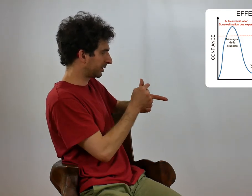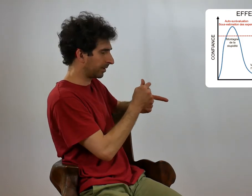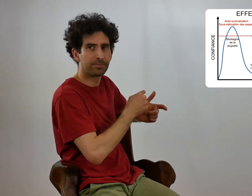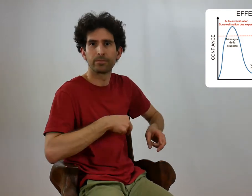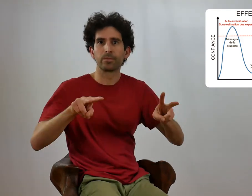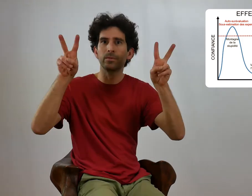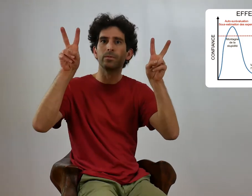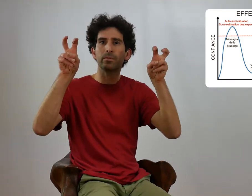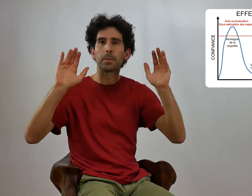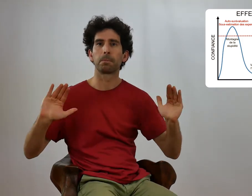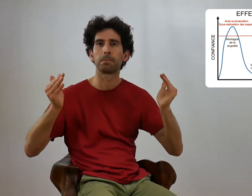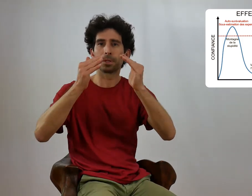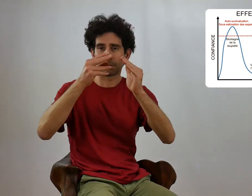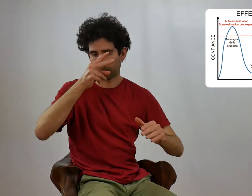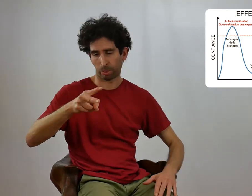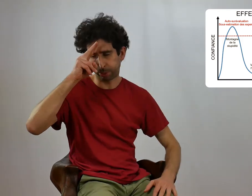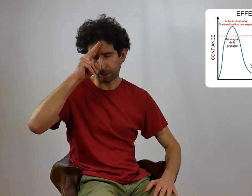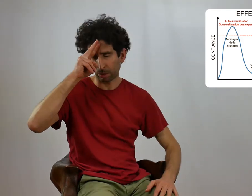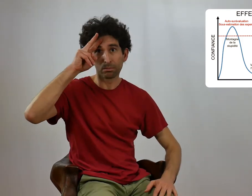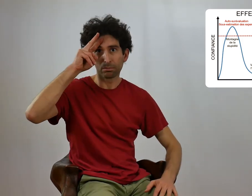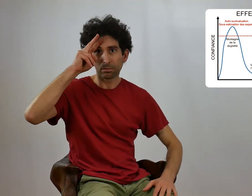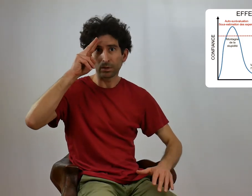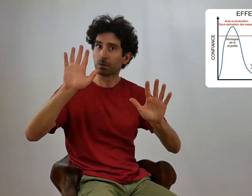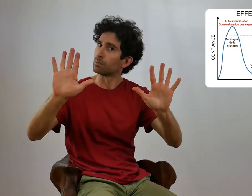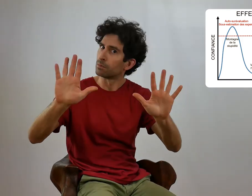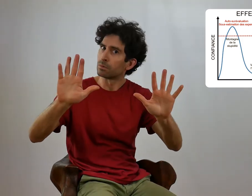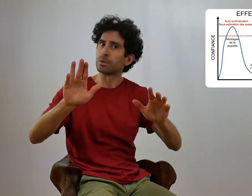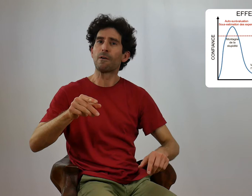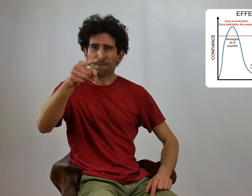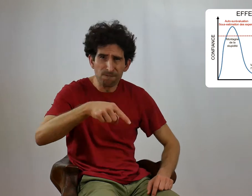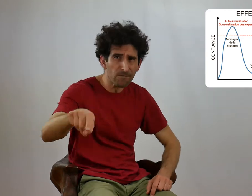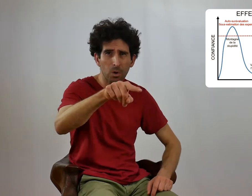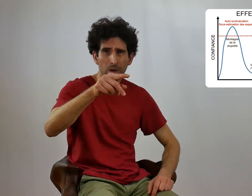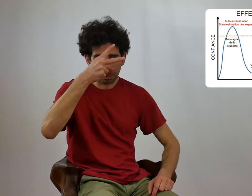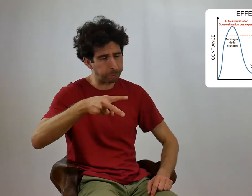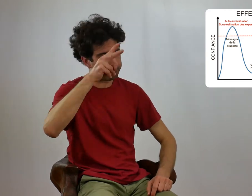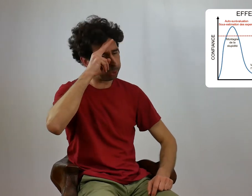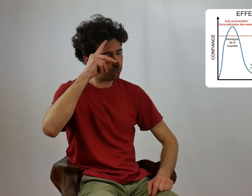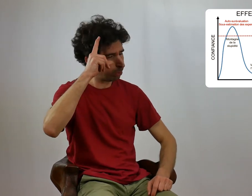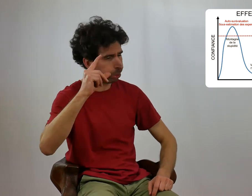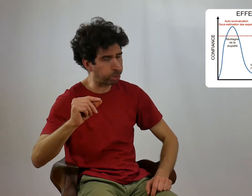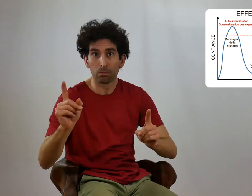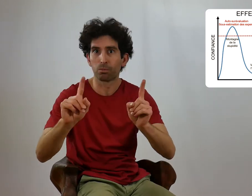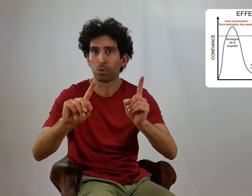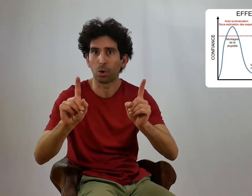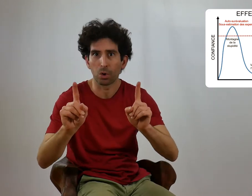appelée "la montagne de la stupidité". Attention, ça ne veut pas dire que vous êtes bêtes ou débiles !